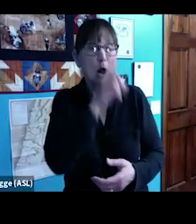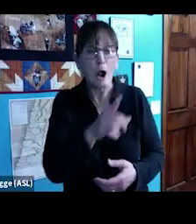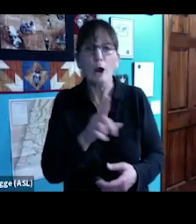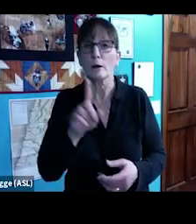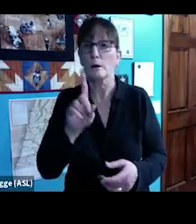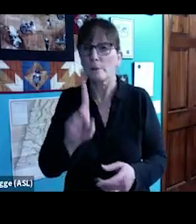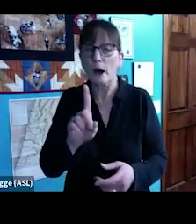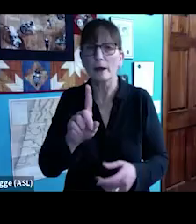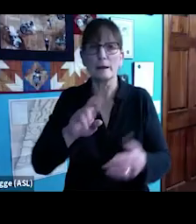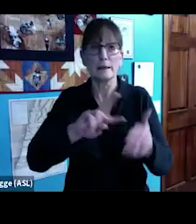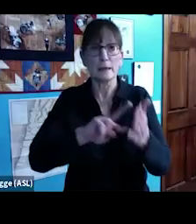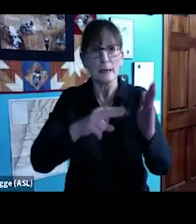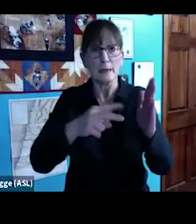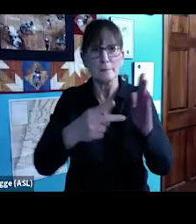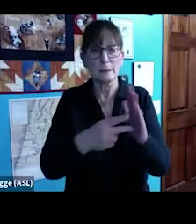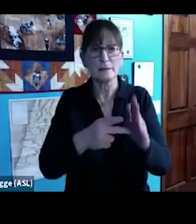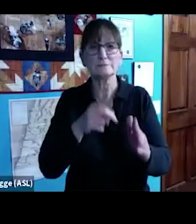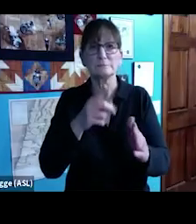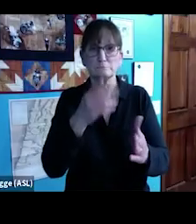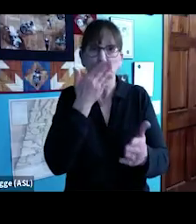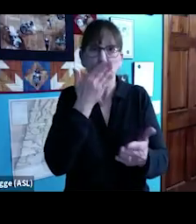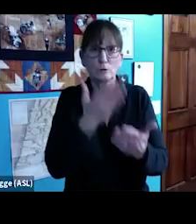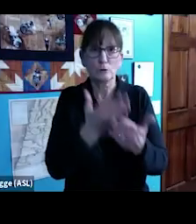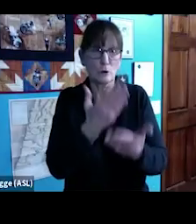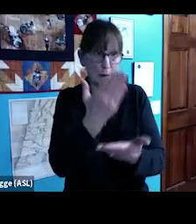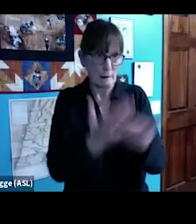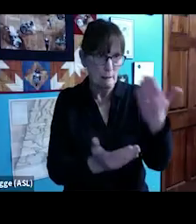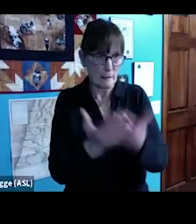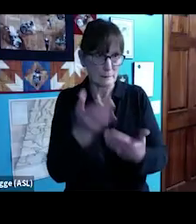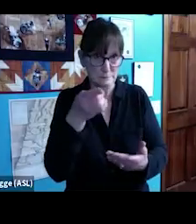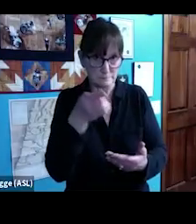Pero solo quería compartir algunos de los recursos